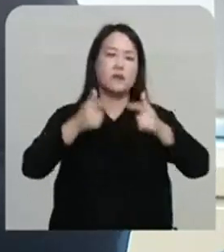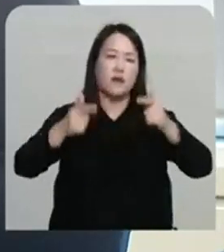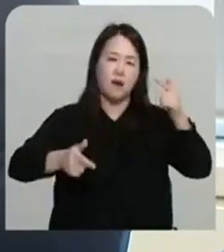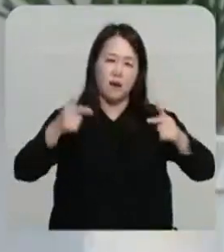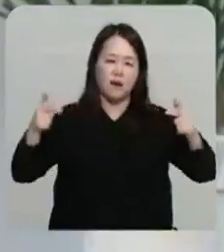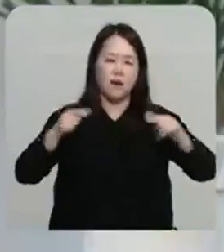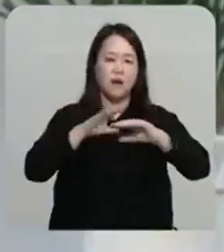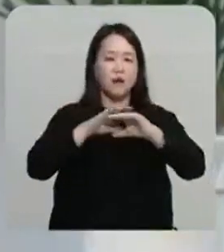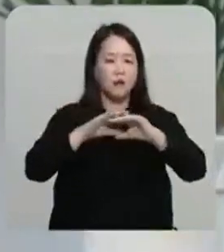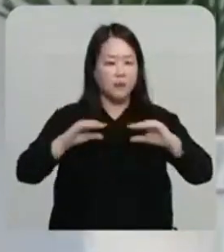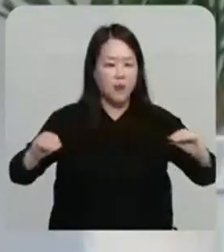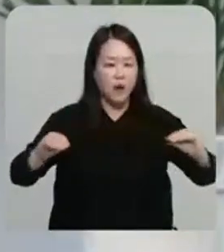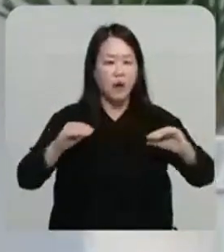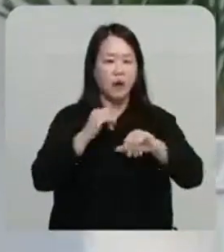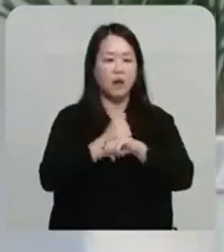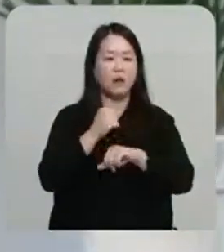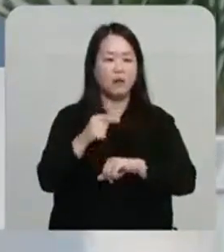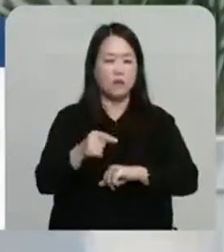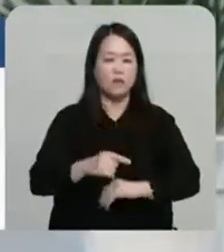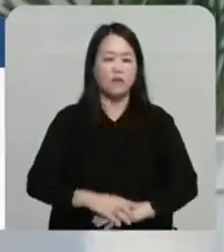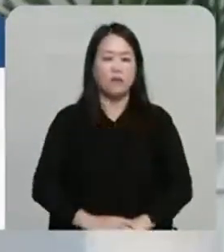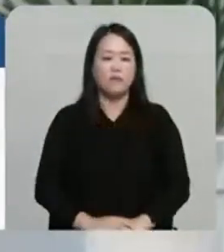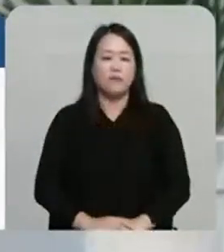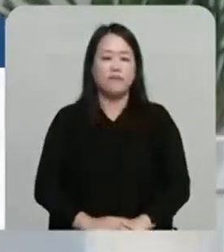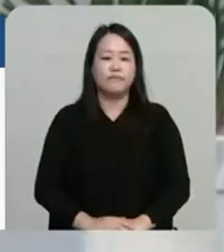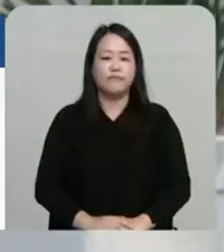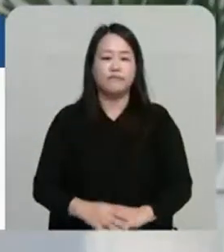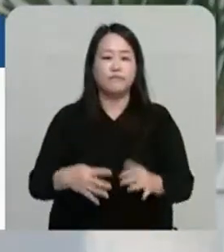황철호/전라북도 자치행정국장 : 법인의 경우에도 기부금을 할